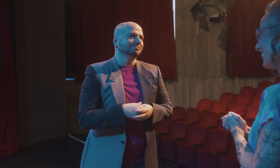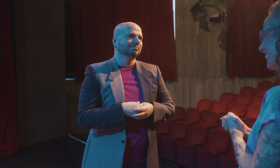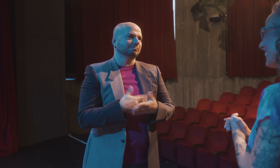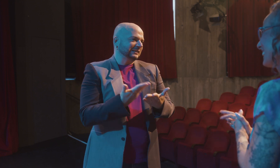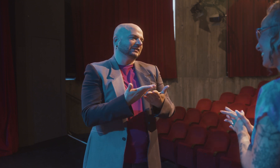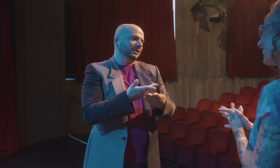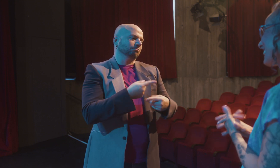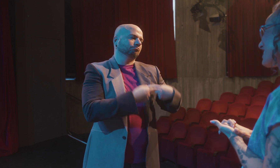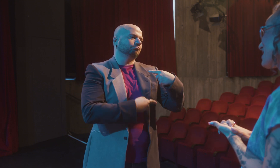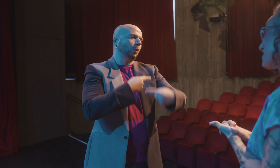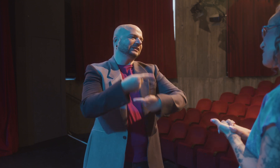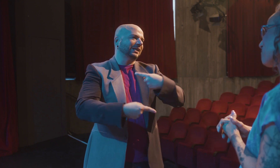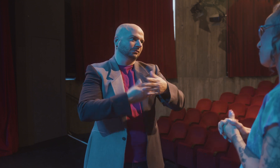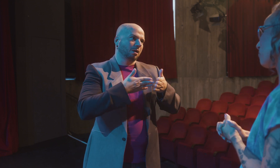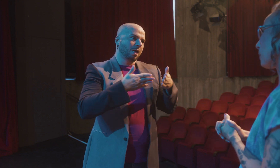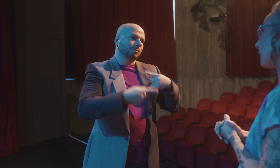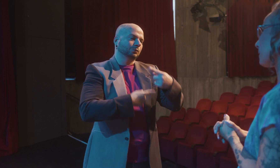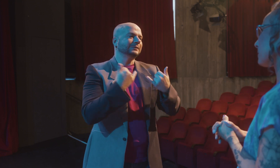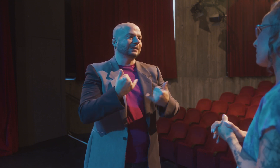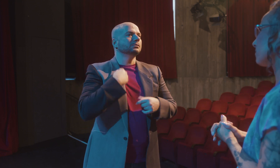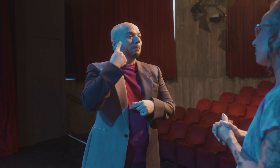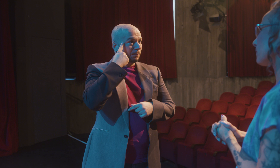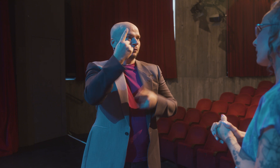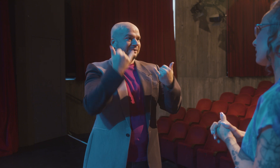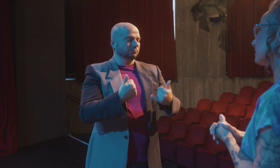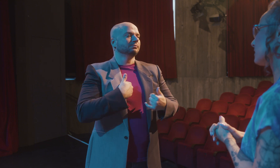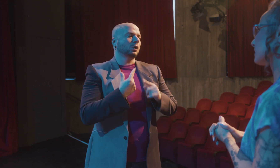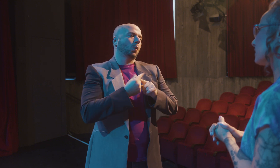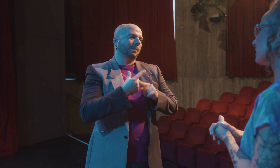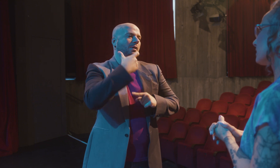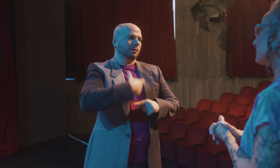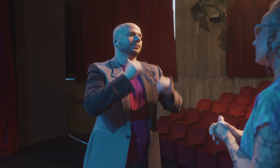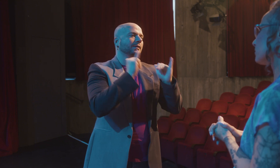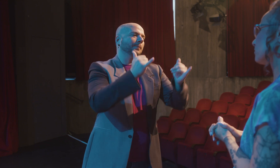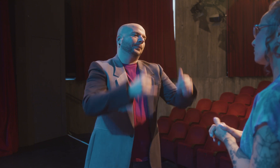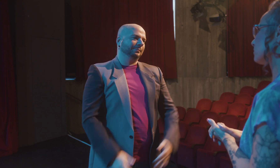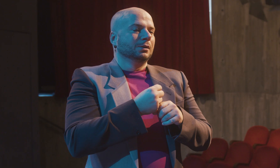Es war eine lange Entwicklung, dass ich jetzt als Comedian vor dir stehe.